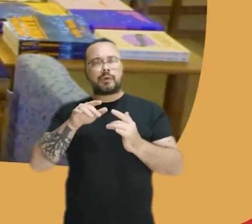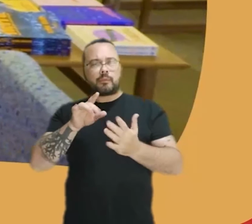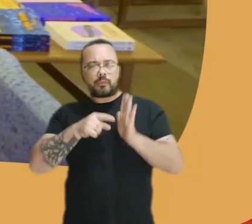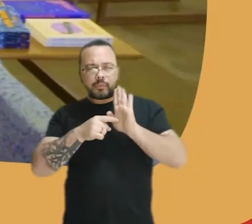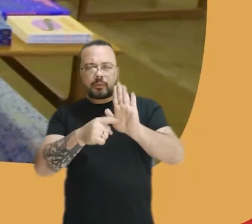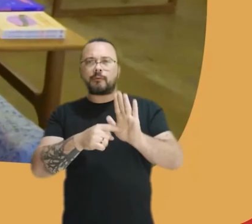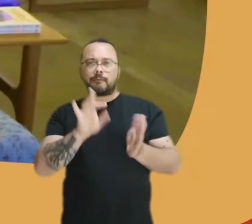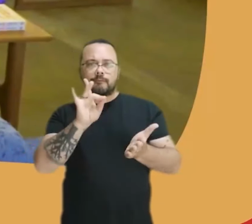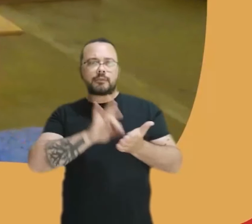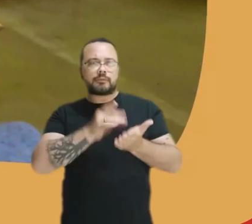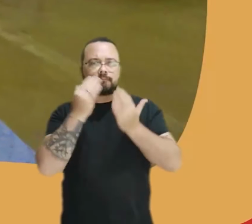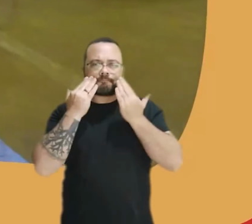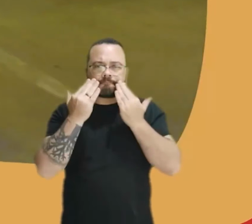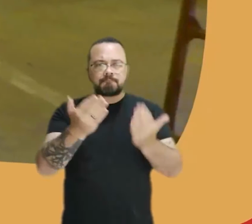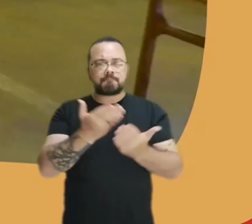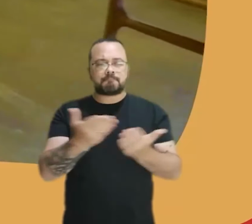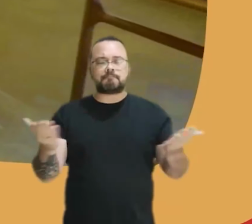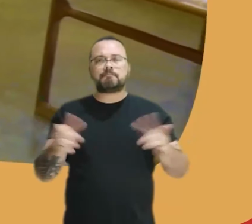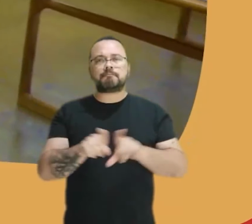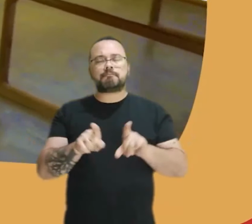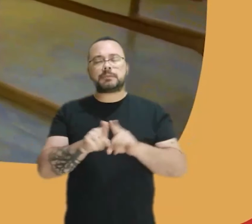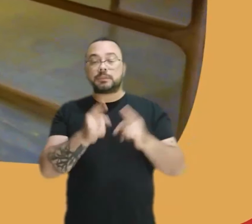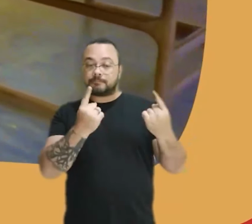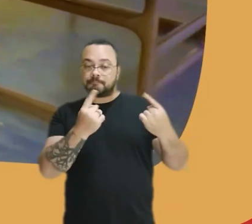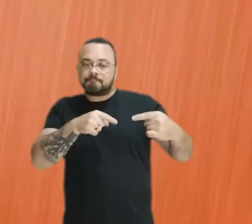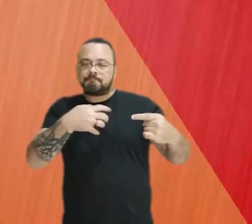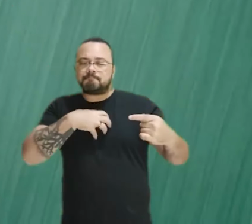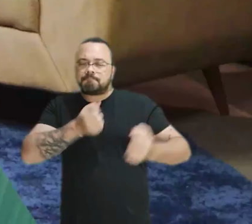dos desafios da poesia declamada.